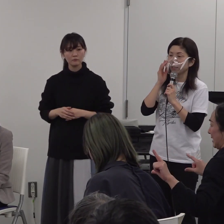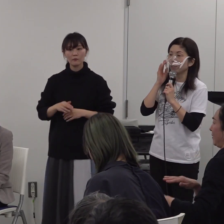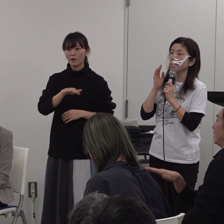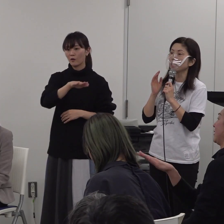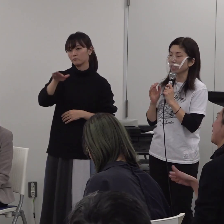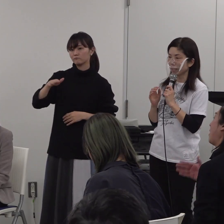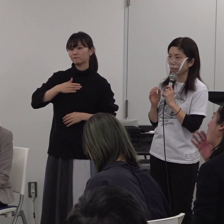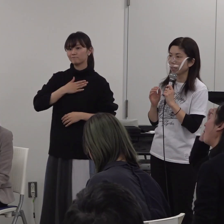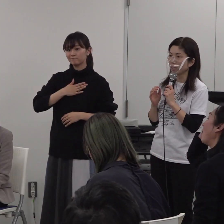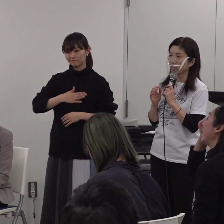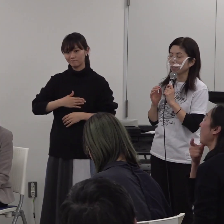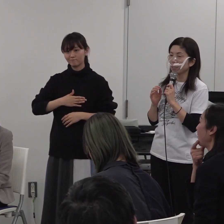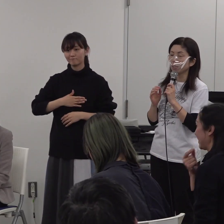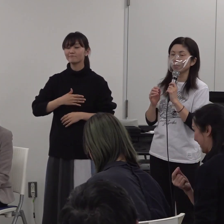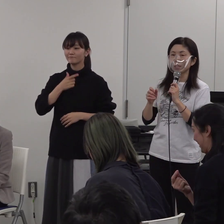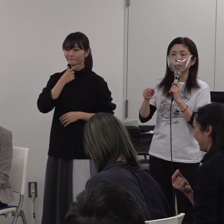知っておいていただきたいなので